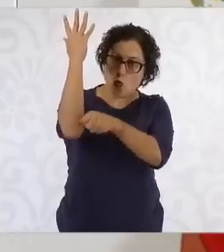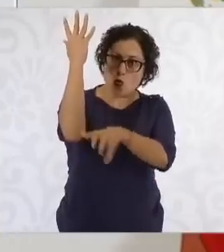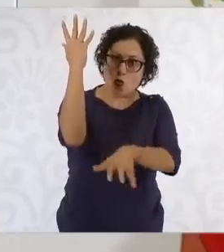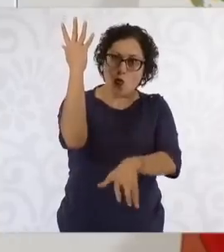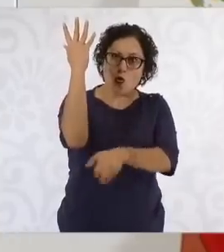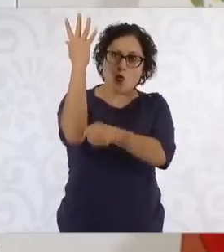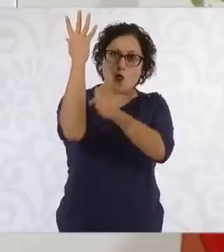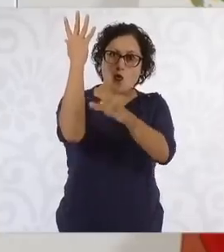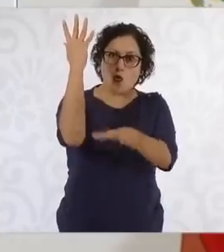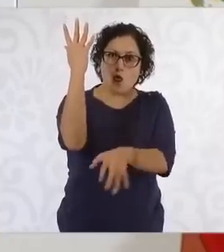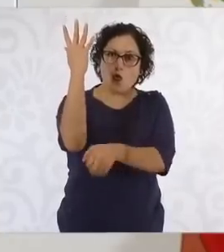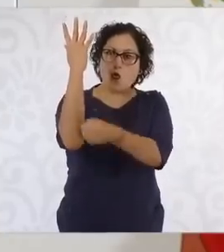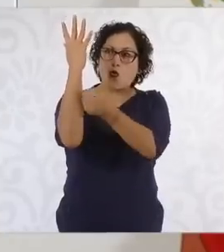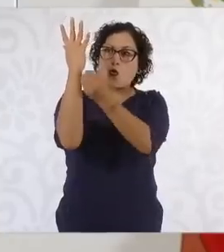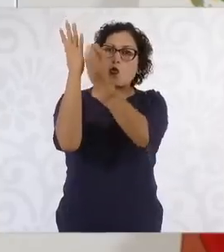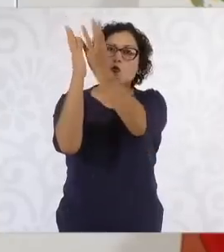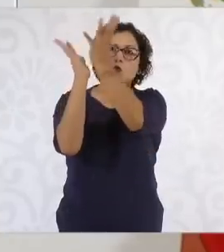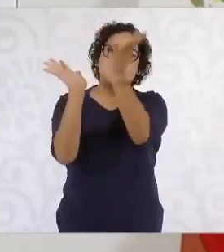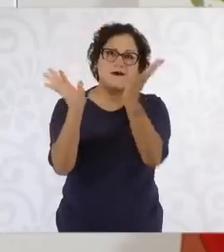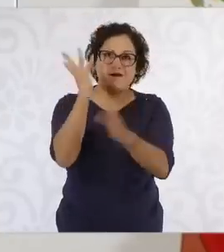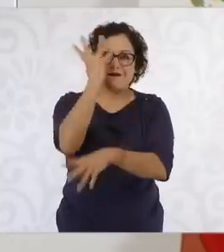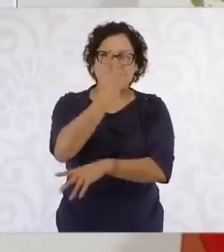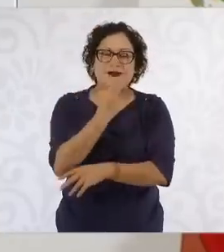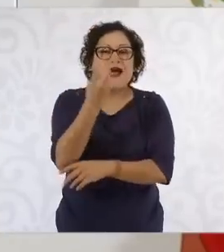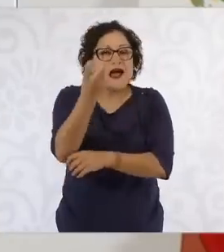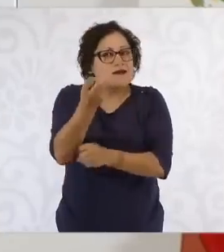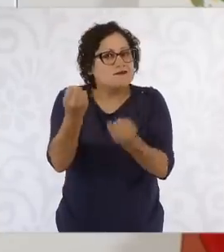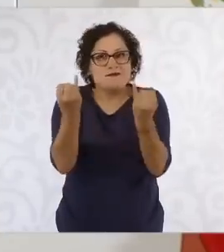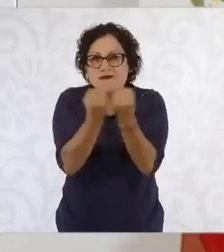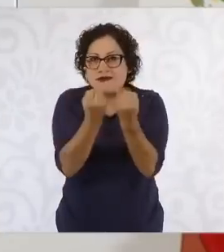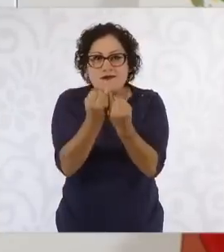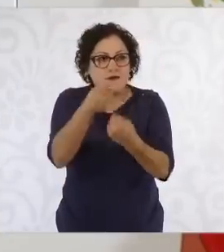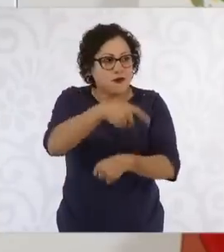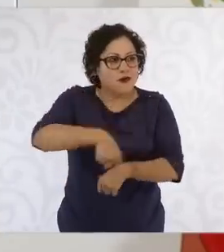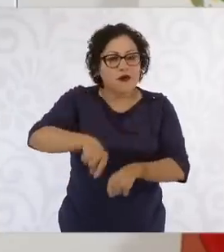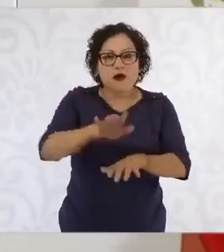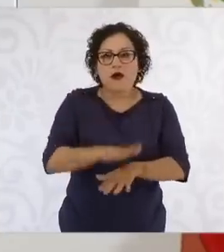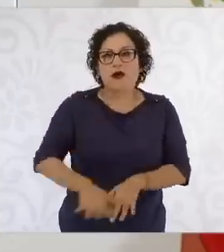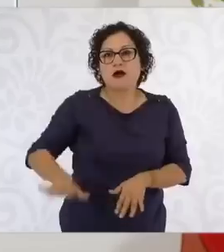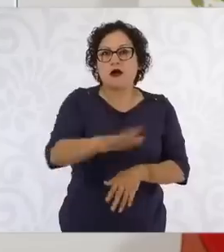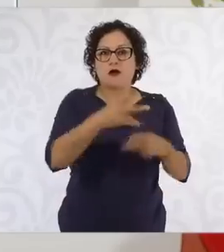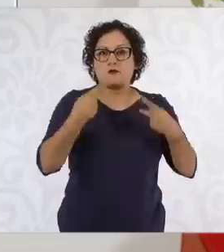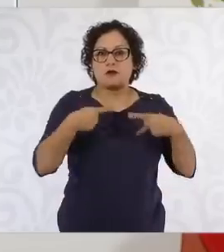pues hay que regar desde abajo y desde abajo quiere decir prosperidad compartida y quiere